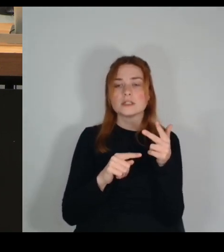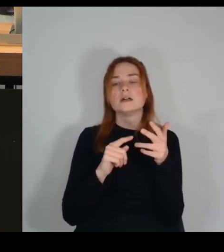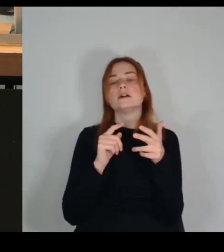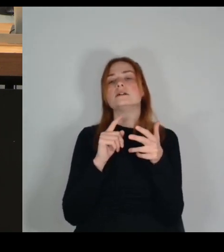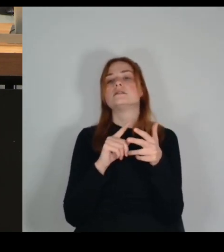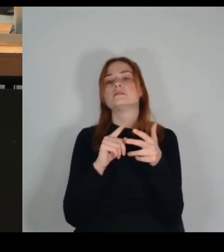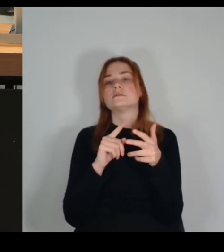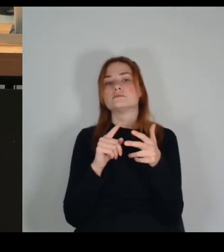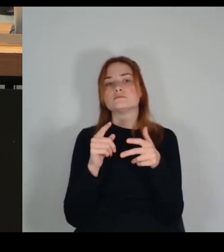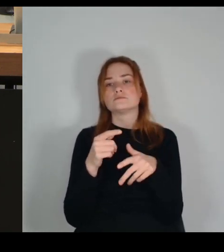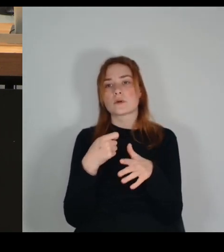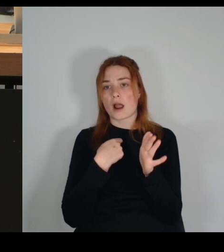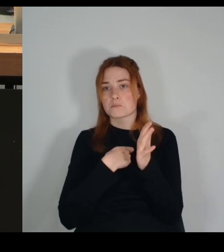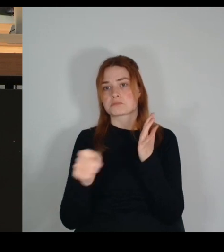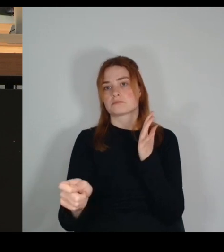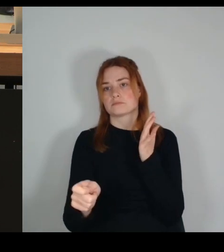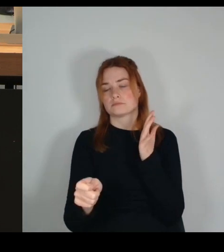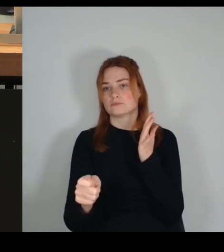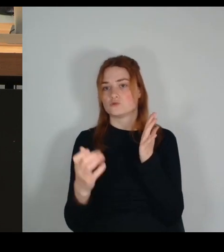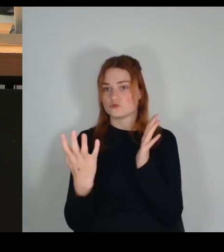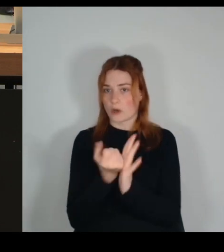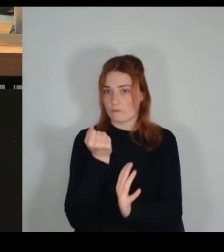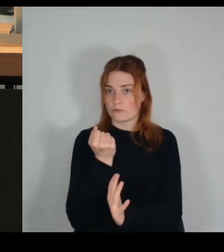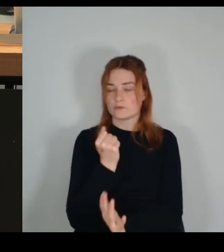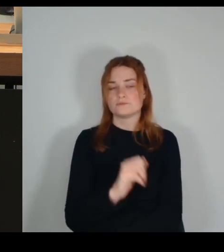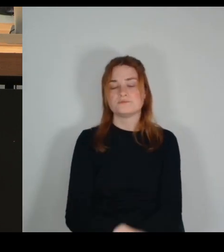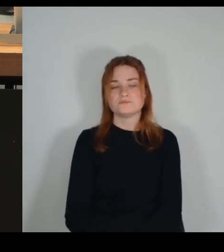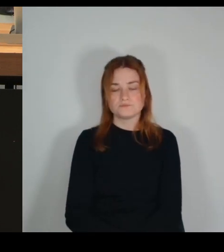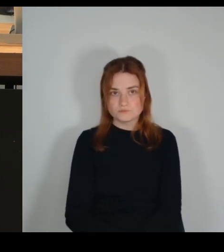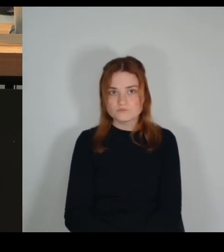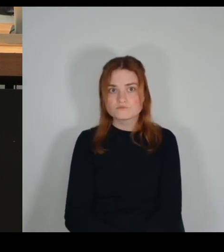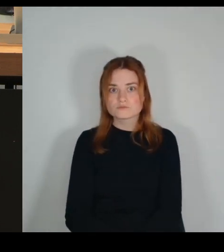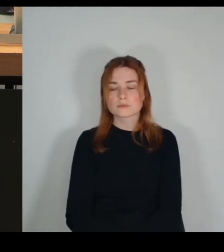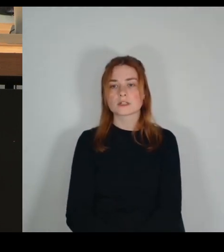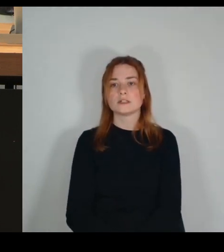Da waren zwei Gründe. Da war damals mit der SPD auch mal möglich, so was zu machen.